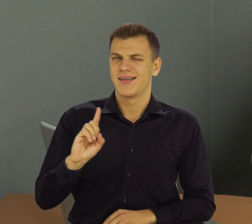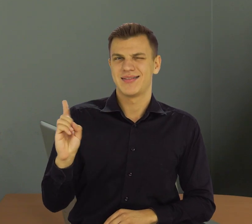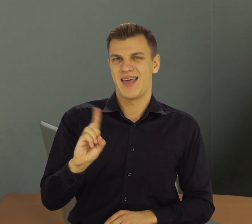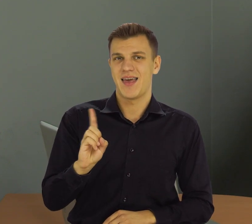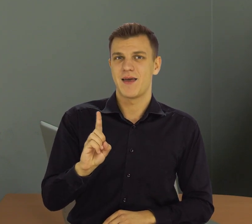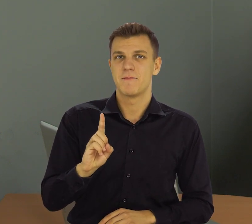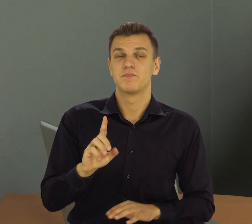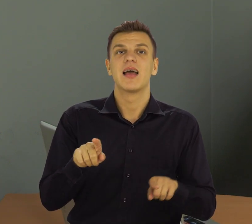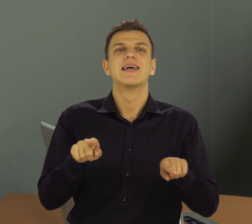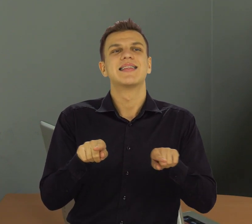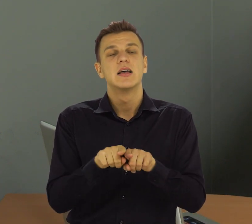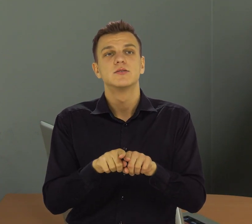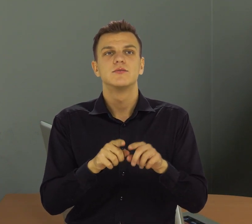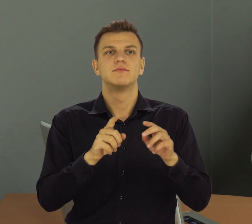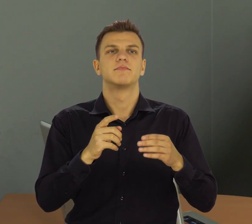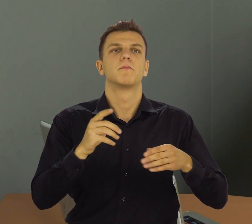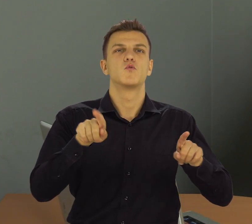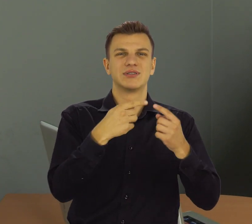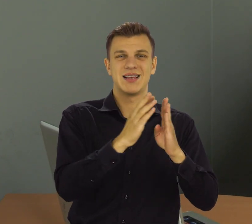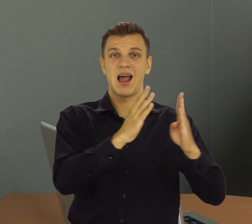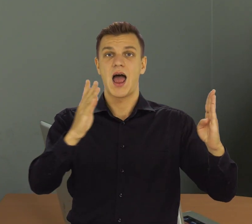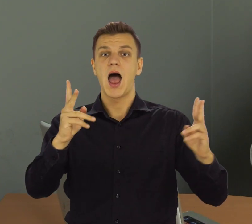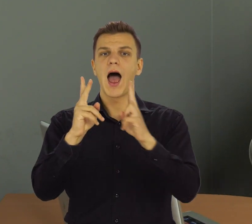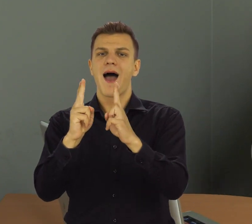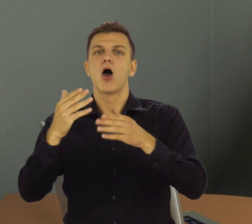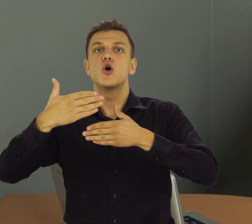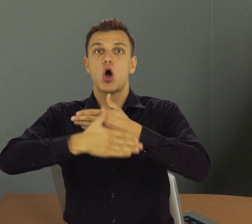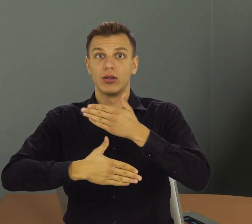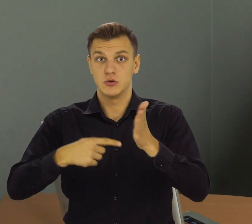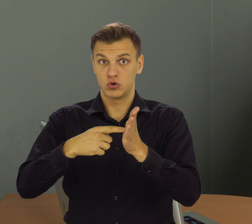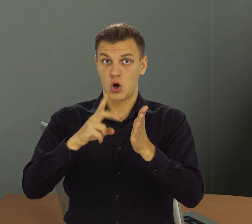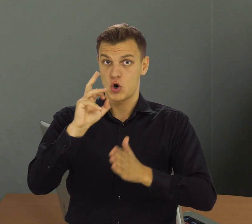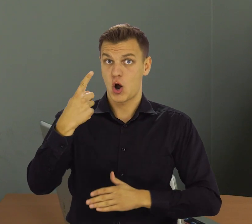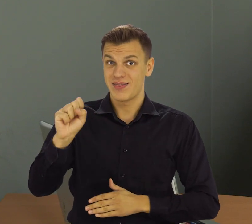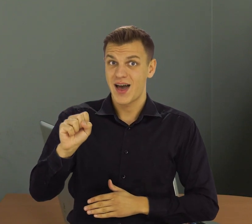Nie do końca chodzi też o zakończenie utworu muzycznego, co ciekawe i w sumie trochę śmieszne